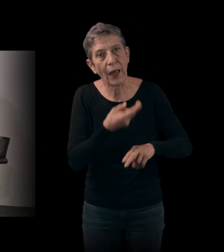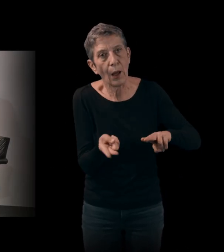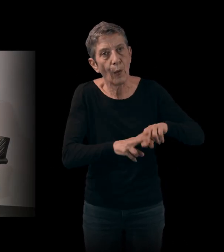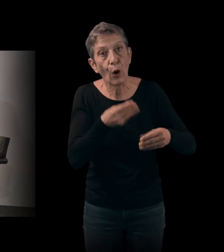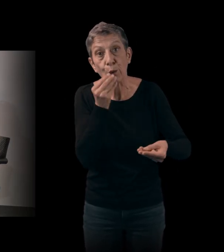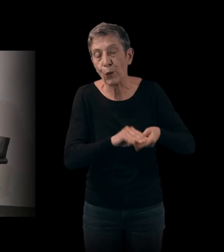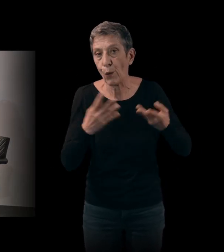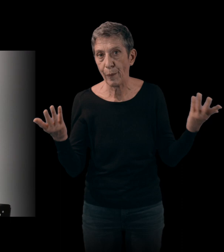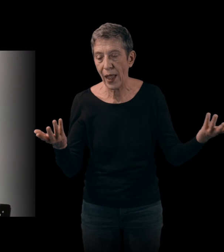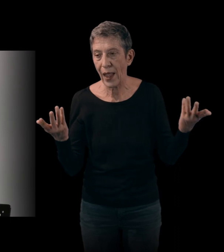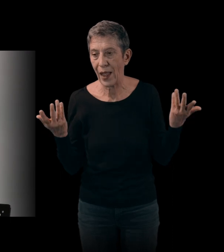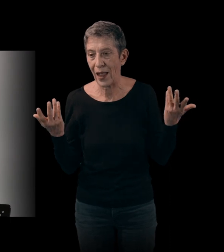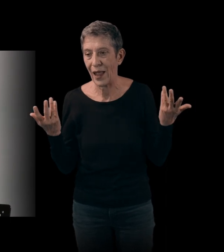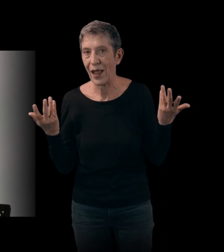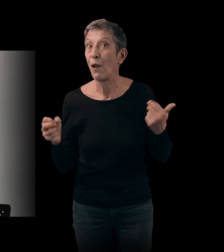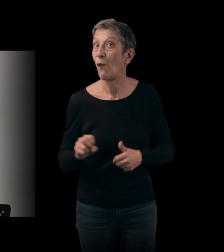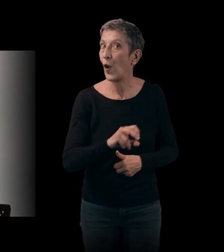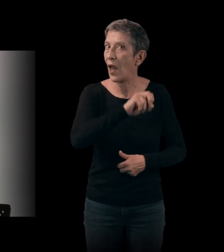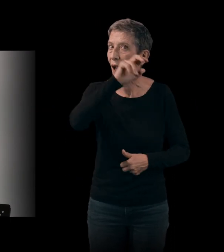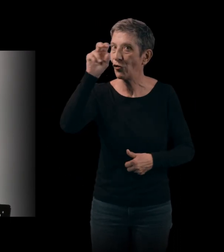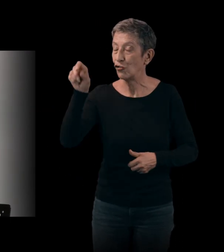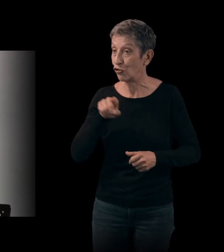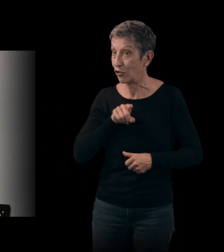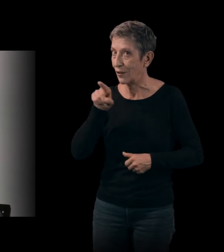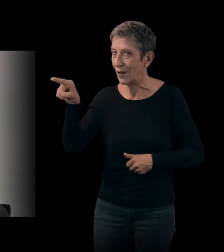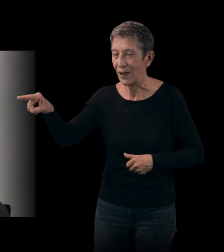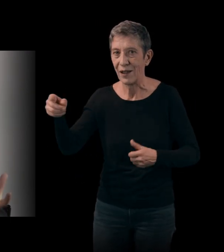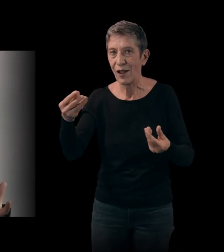Ce voyage-là va être l'occasion de reconnecter avec l'image que